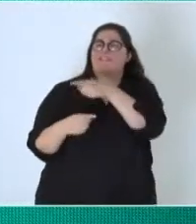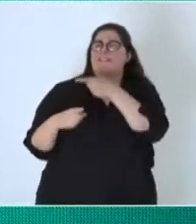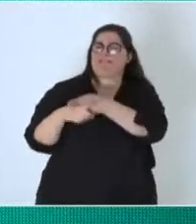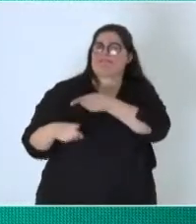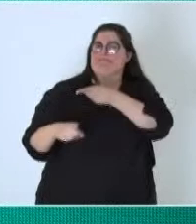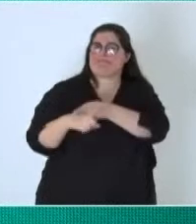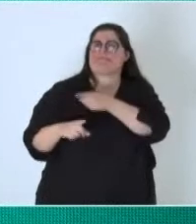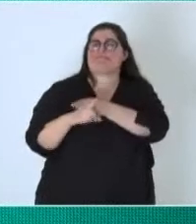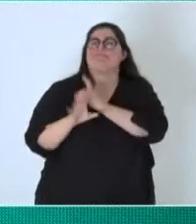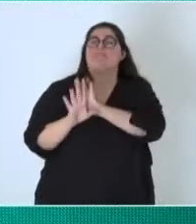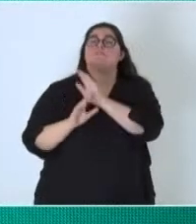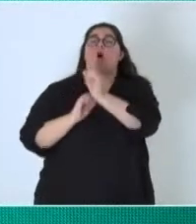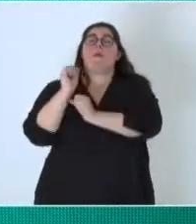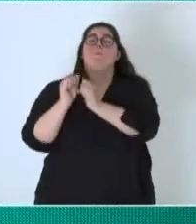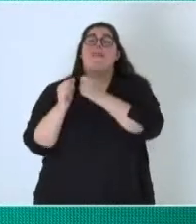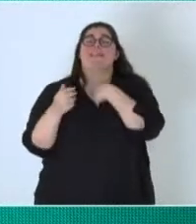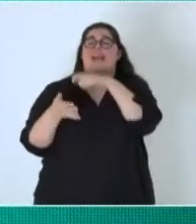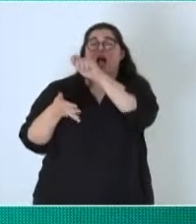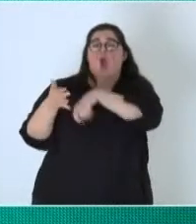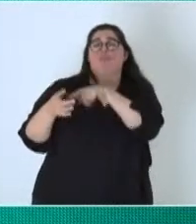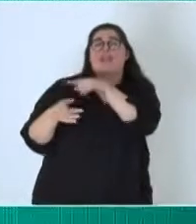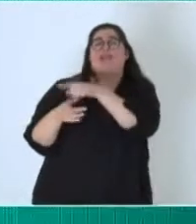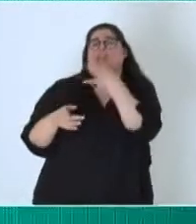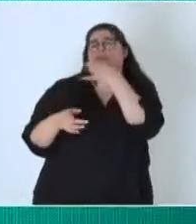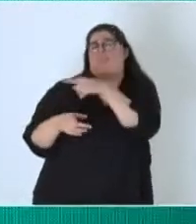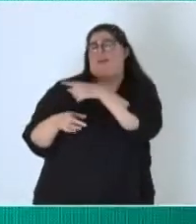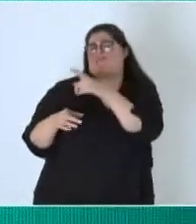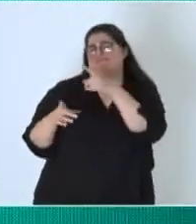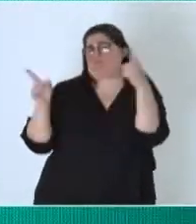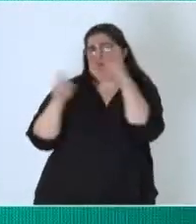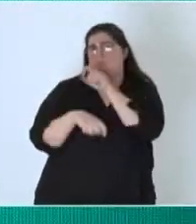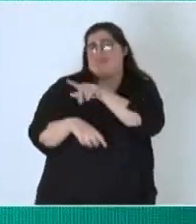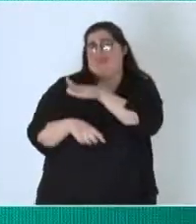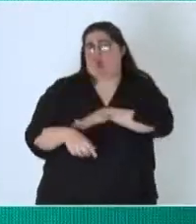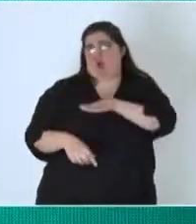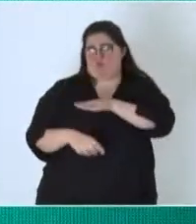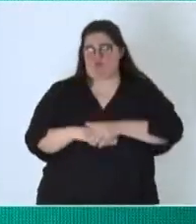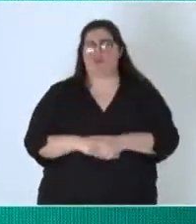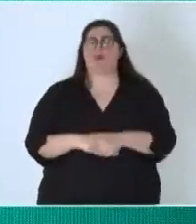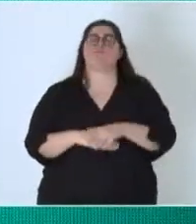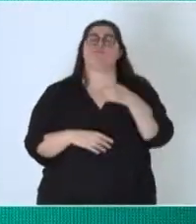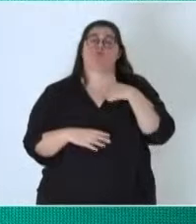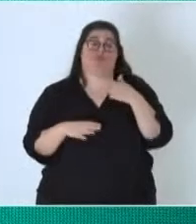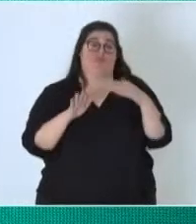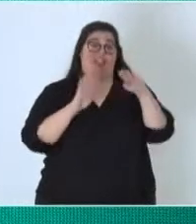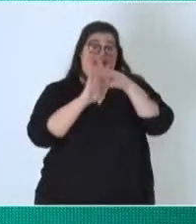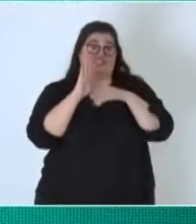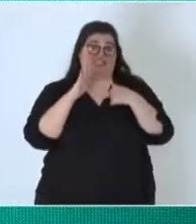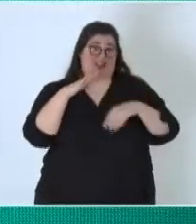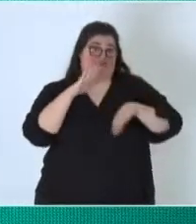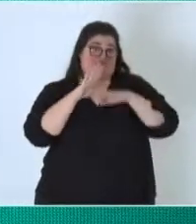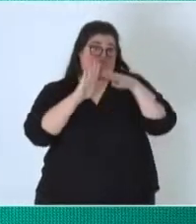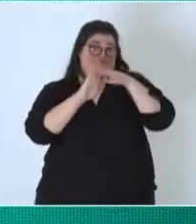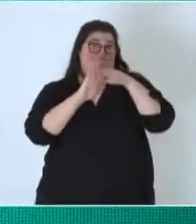SOCIAL, TAMBIéÉN A OTRAS ORGANIZACIONES DONDE